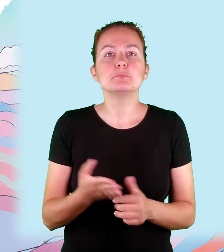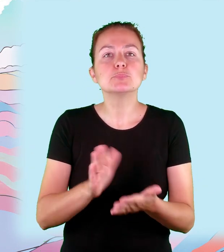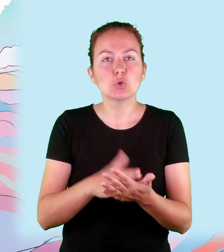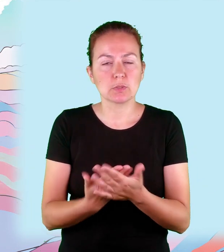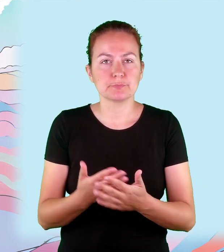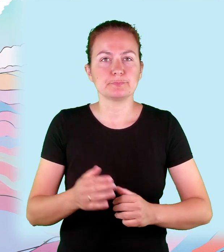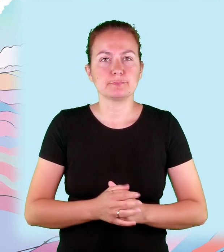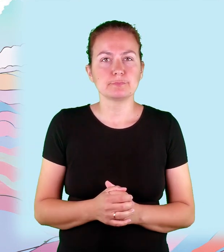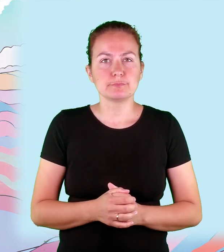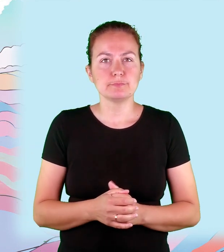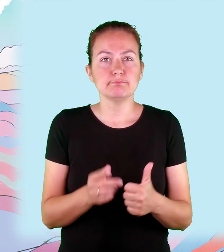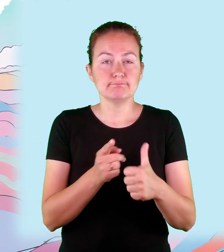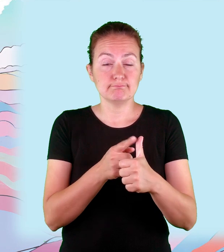Przykłady: